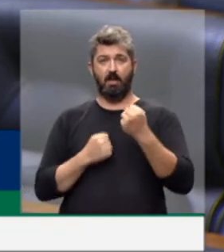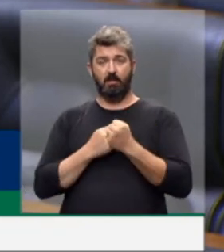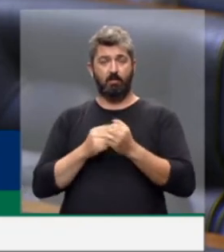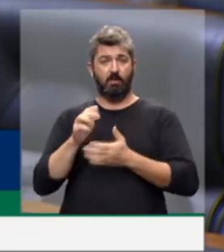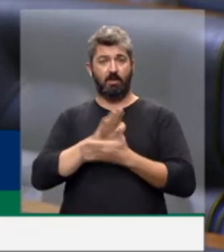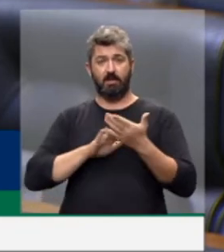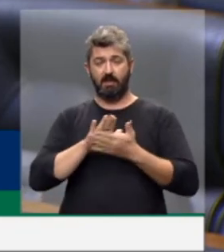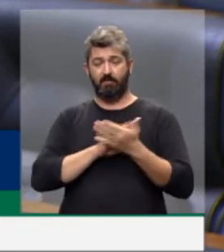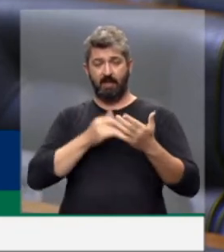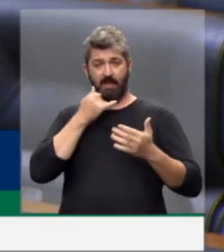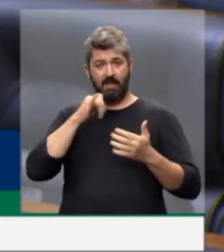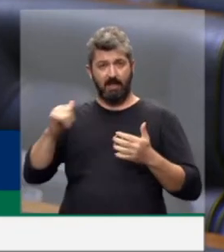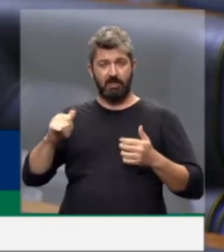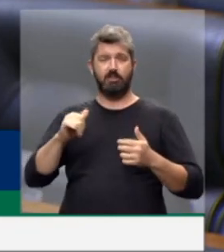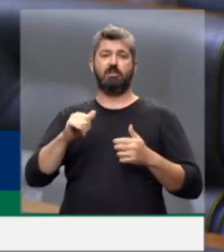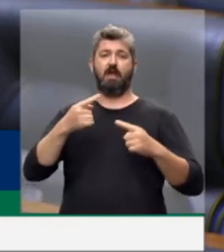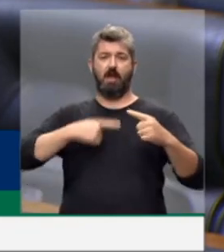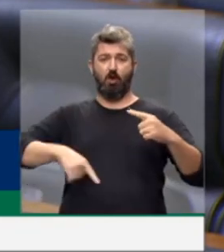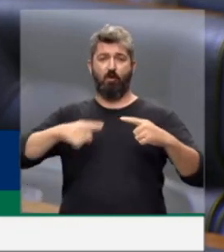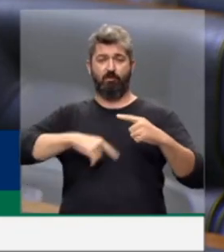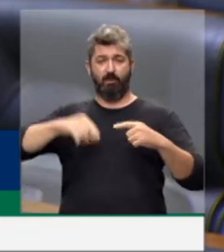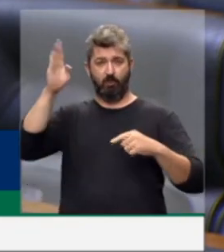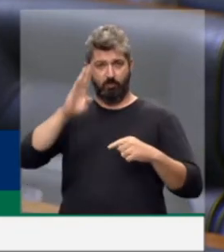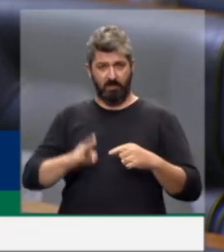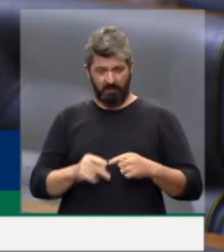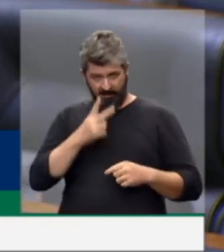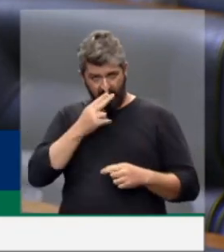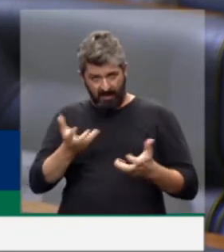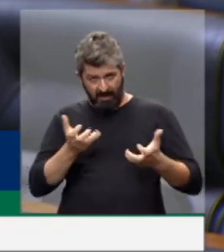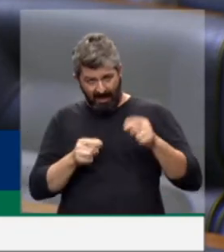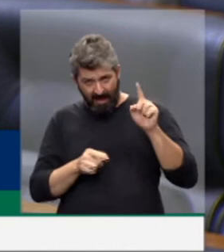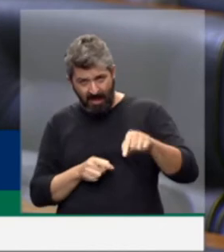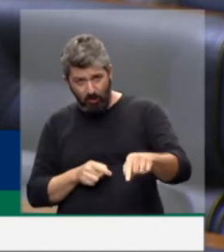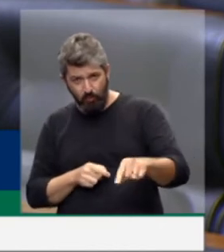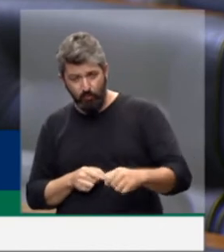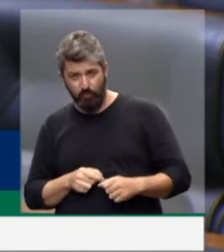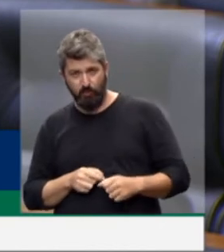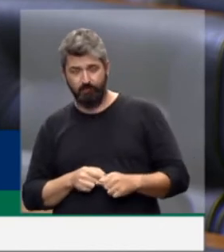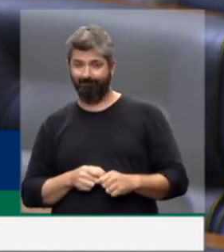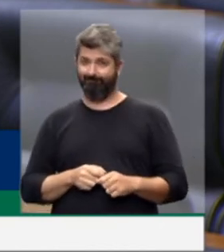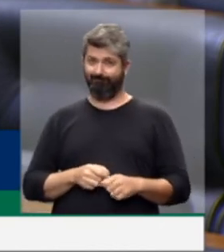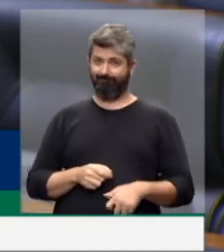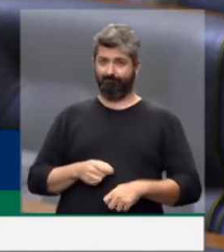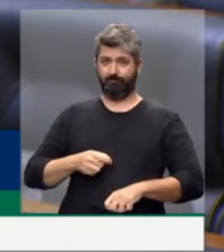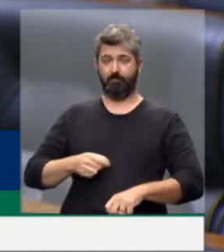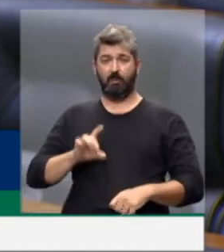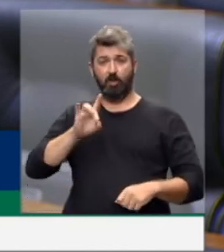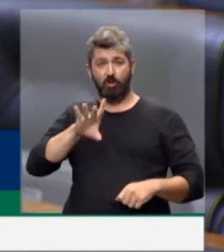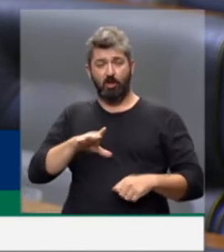DISTRIBUÍDA. PREJUDICADO, OU SEJA, DAQUI 18 MESES NÃO HÁ MAIS NENHUM APOIO ÀS ENERGIAS RENOVÁVEIS DO BRASIL, SERÁ QUE É ISSO QUE ESSA CASA